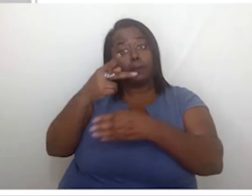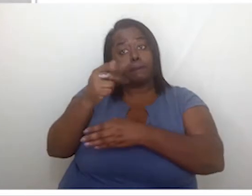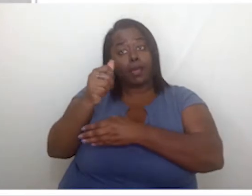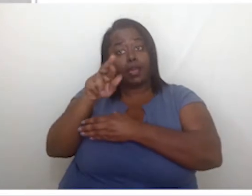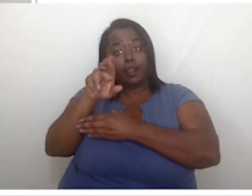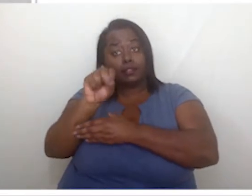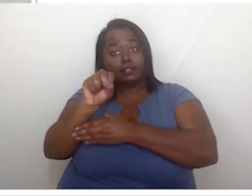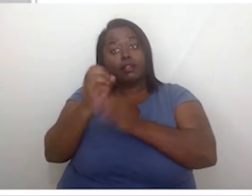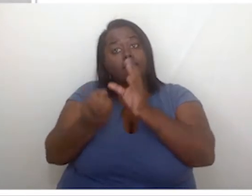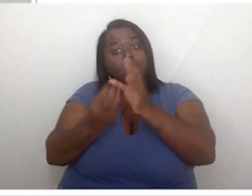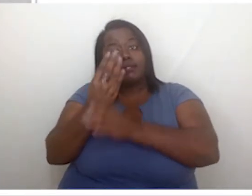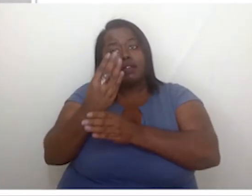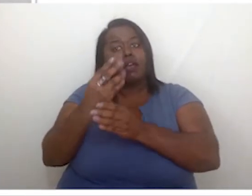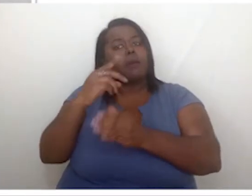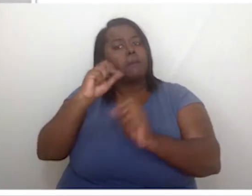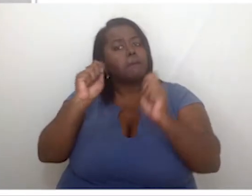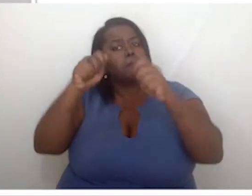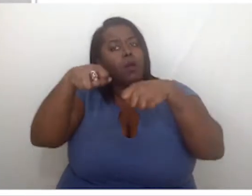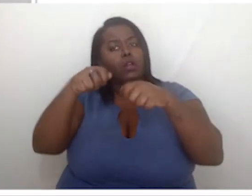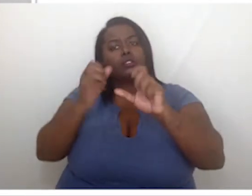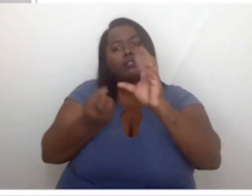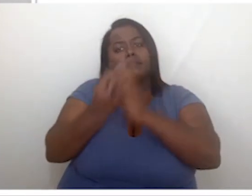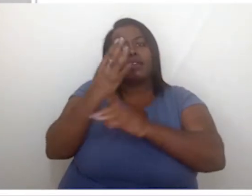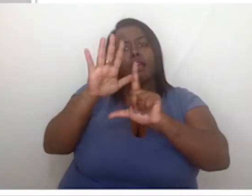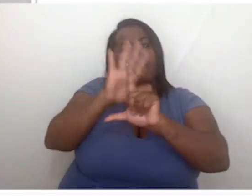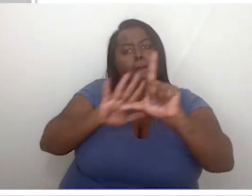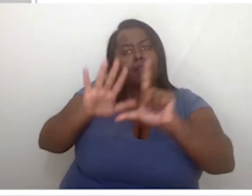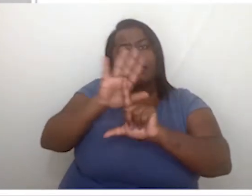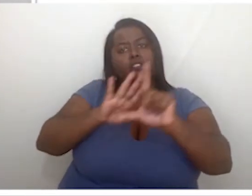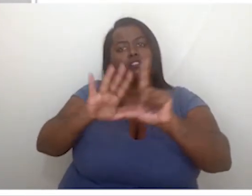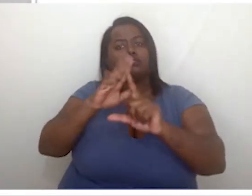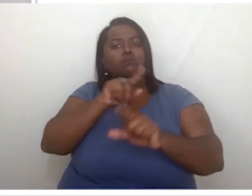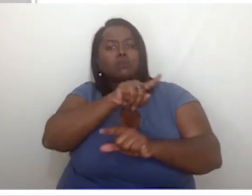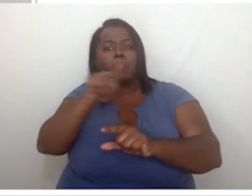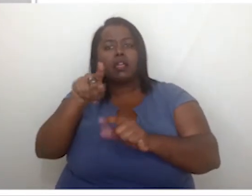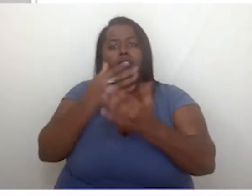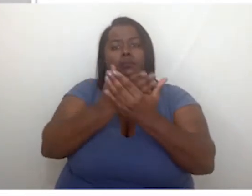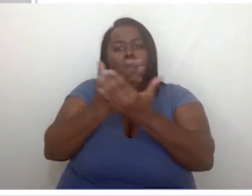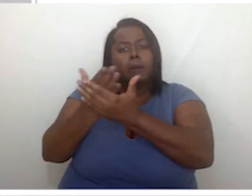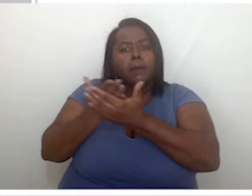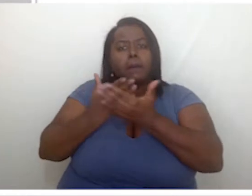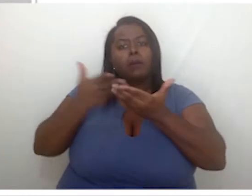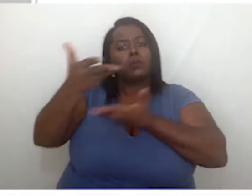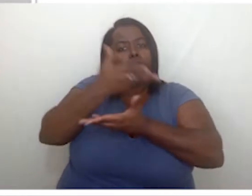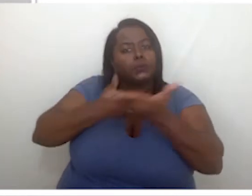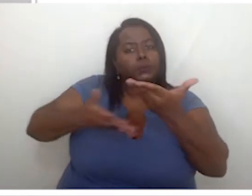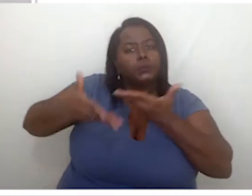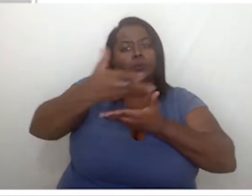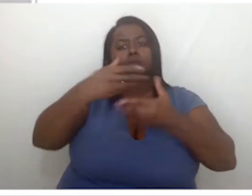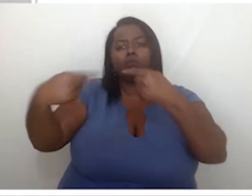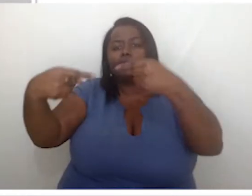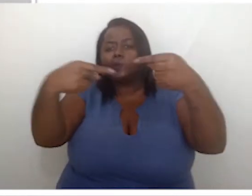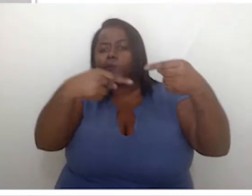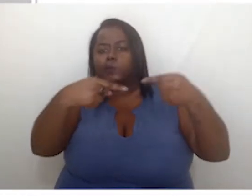en el que ellos debaten, colaboran e interactúan unos con los otros.